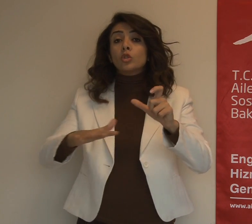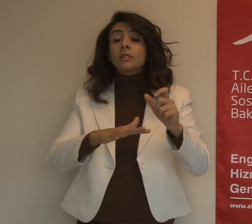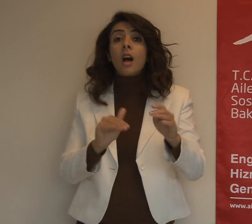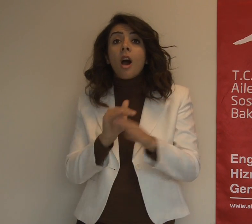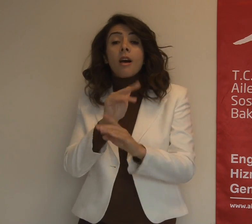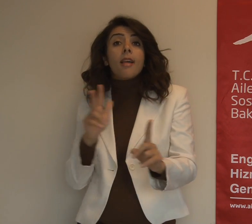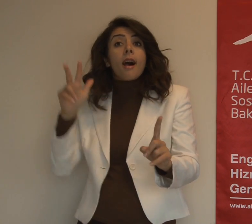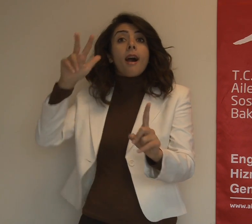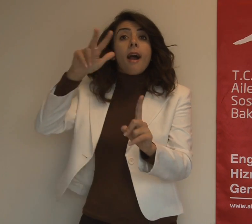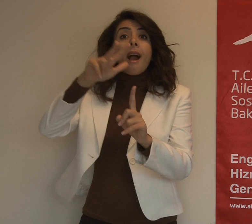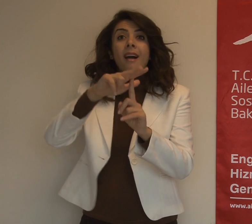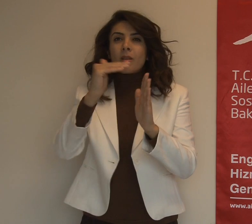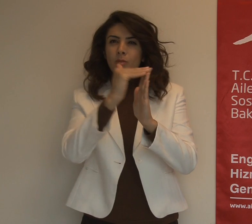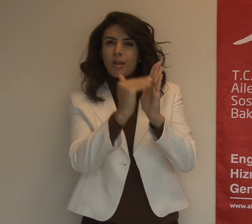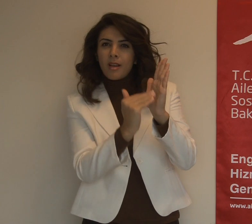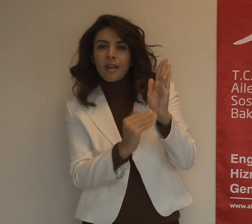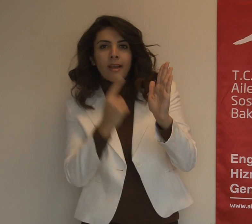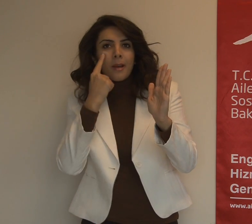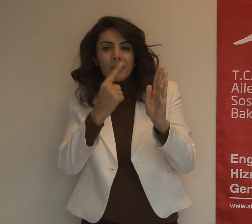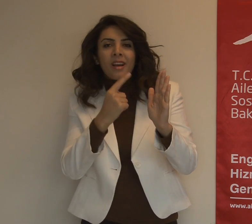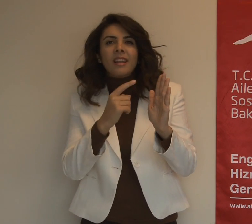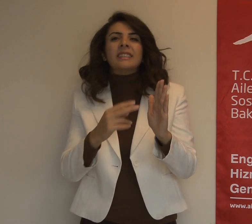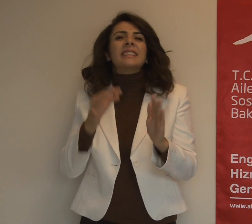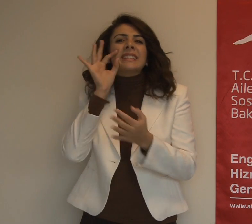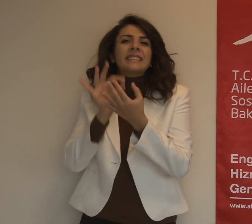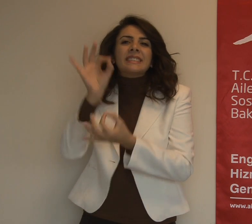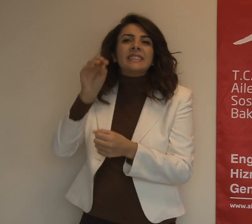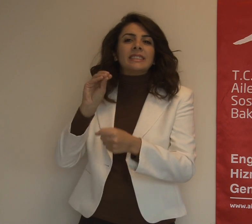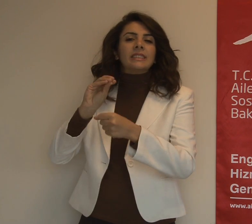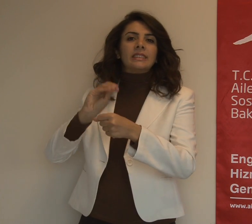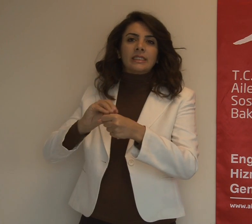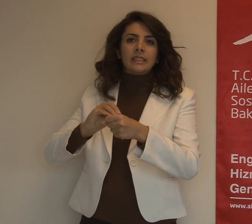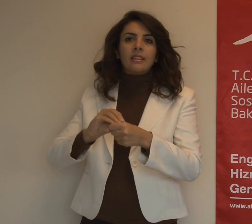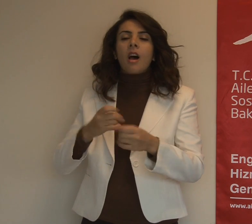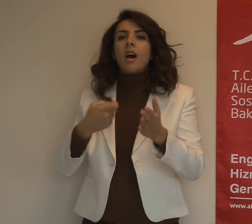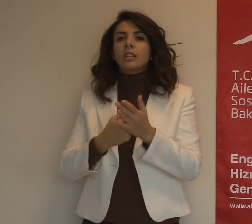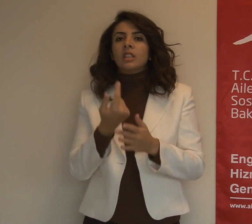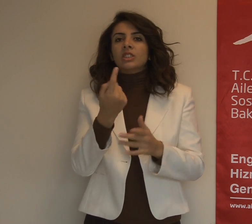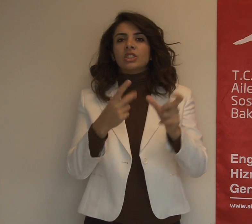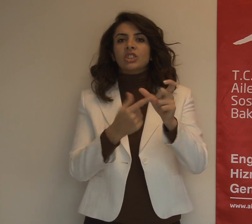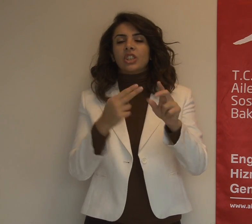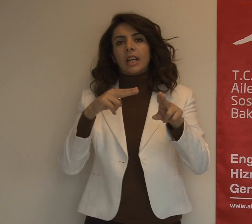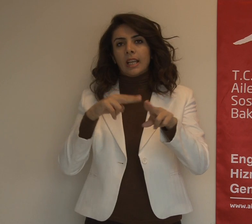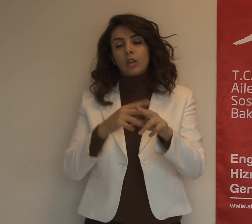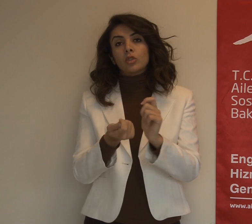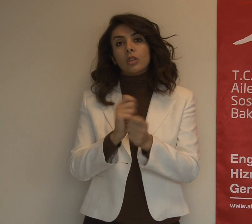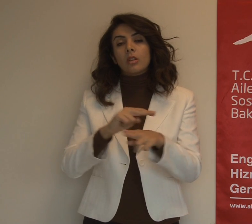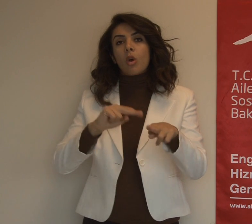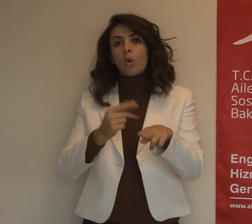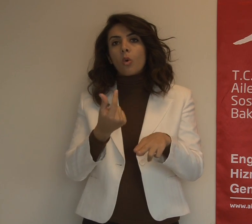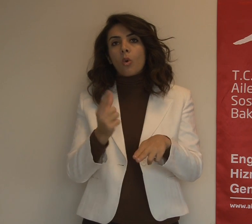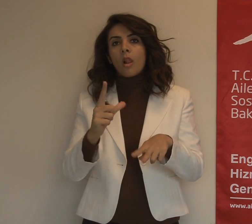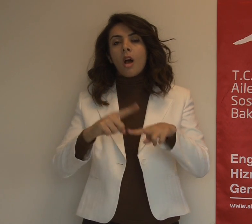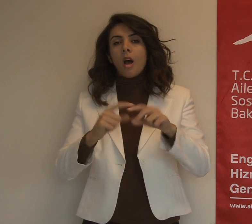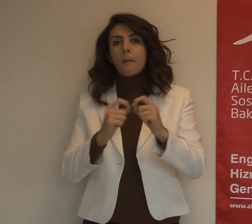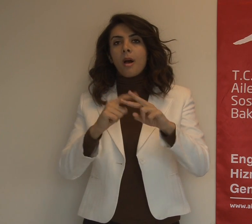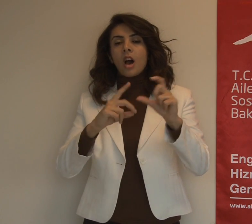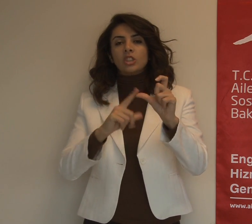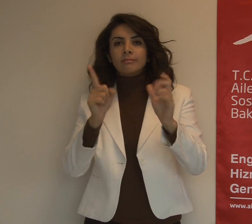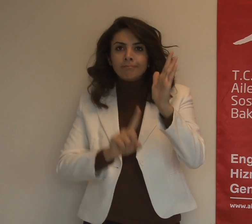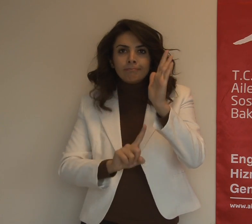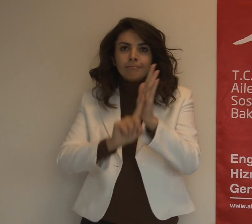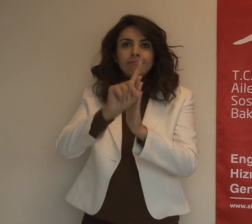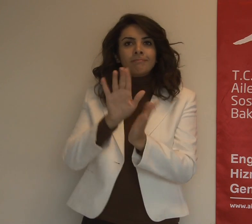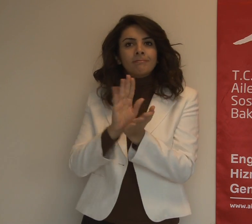Sosyal hayata katılım kategorisinde kişi olarak Işık Kulabaş,